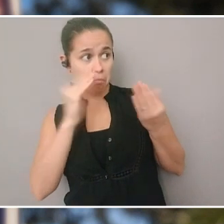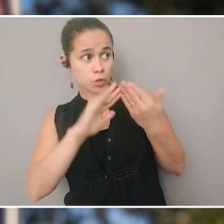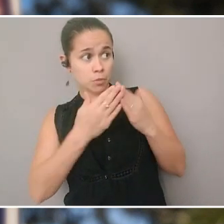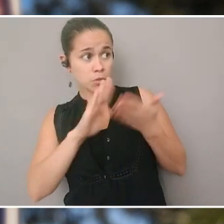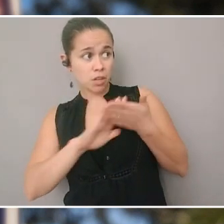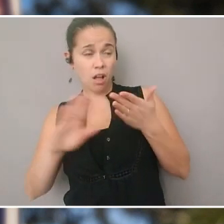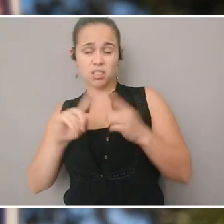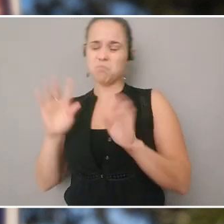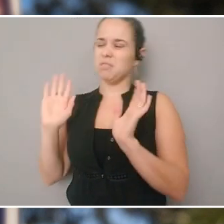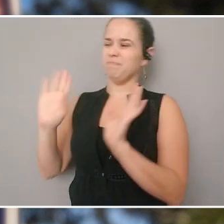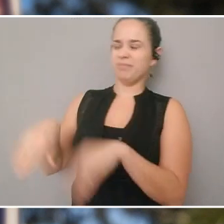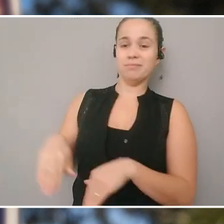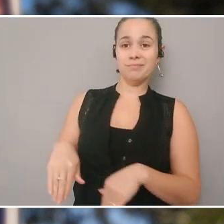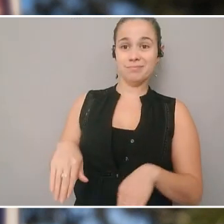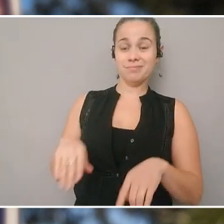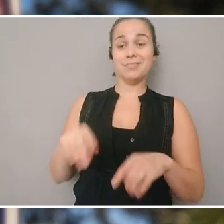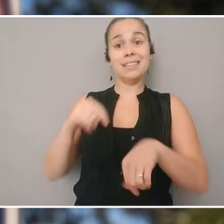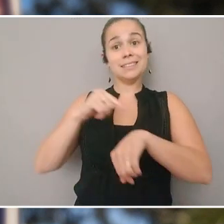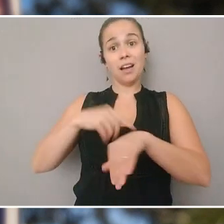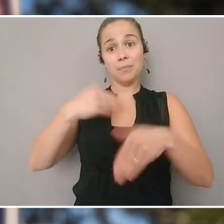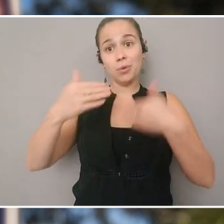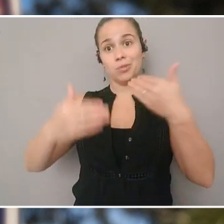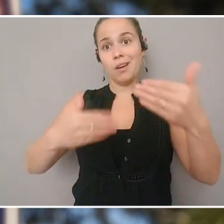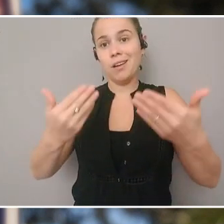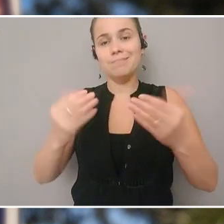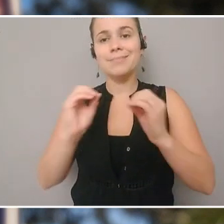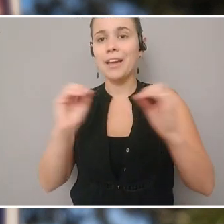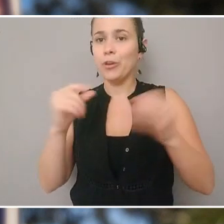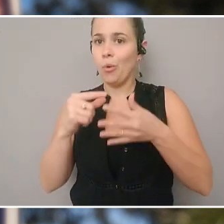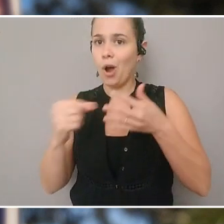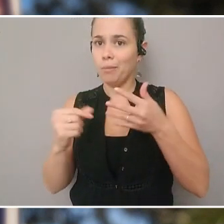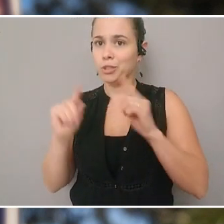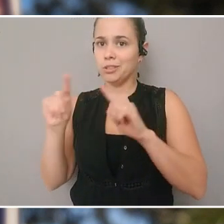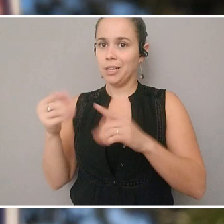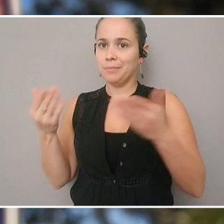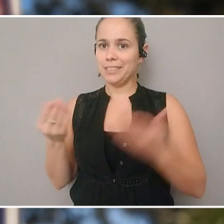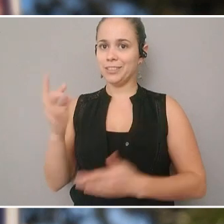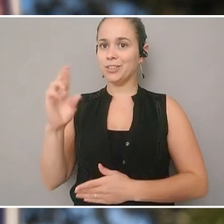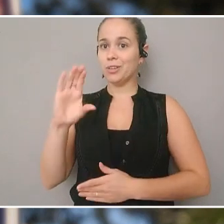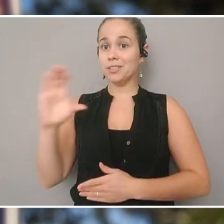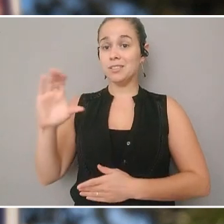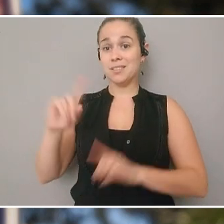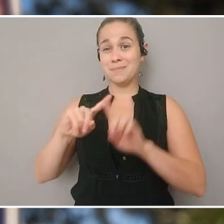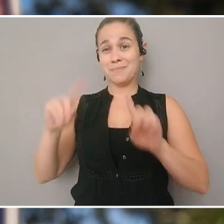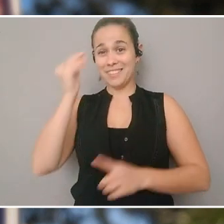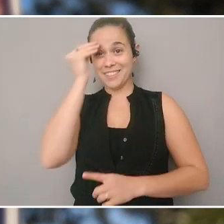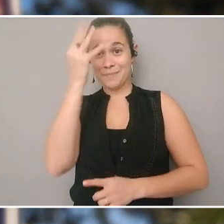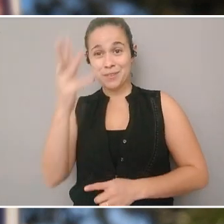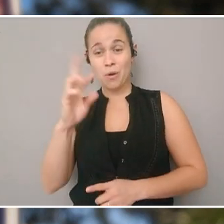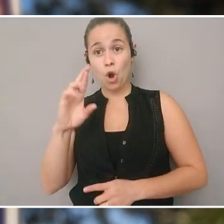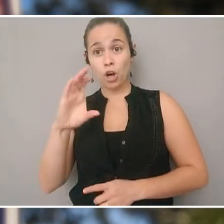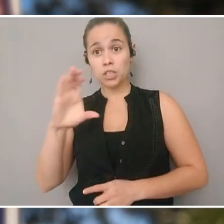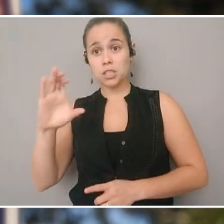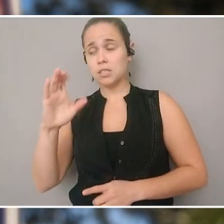Pero finalmente no tuve más remedio que ir a RCC y déjeme decirles que, empezar